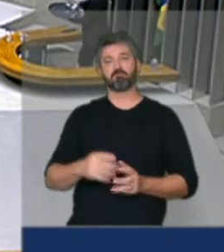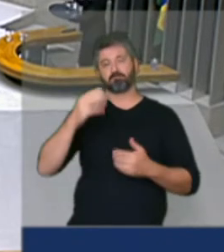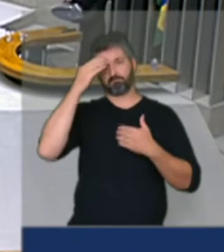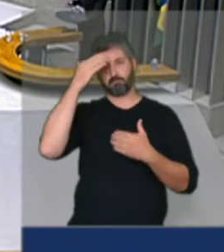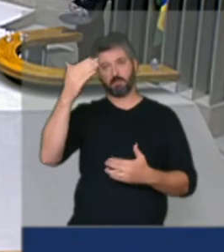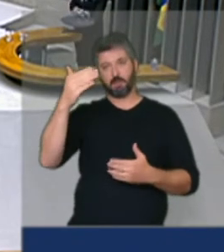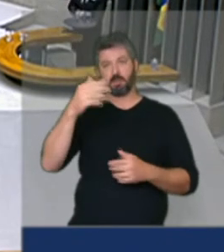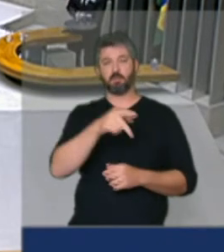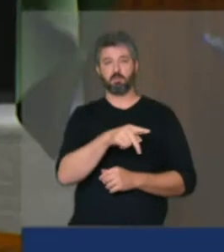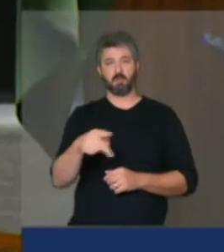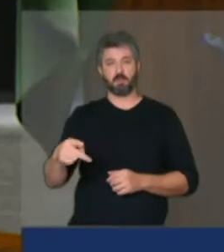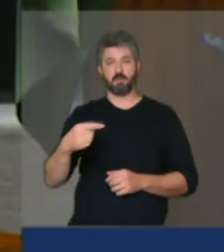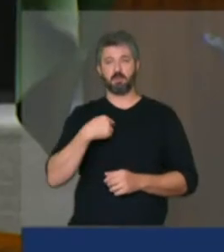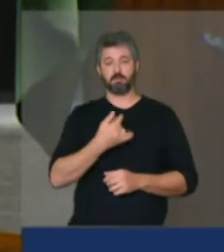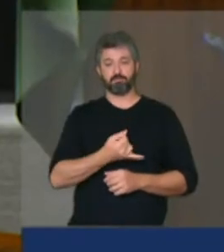PESAR... QUE EU VENHO A ESSA